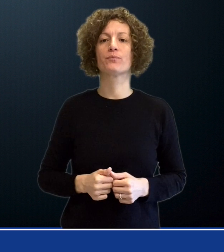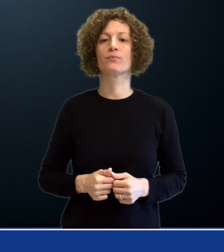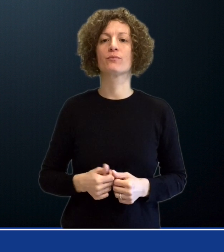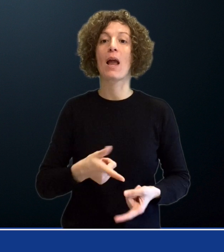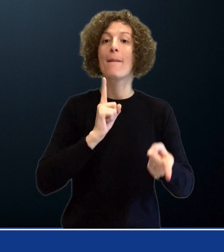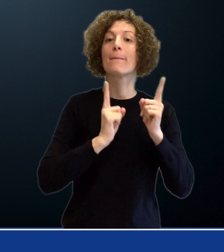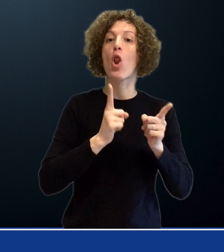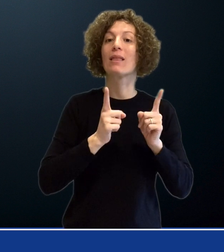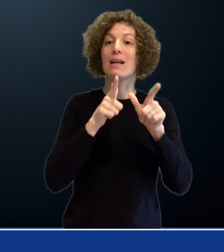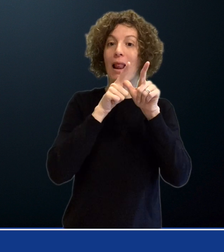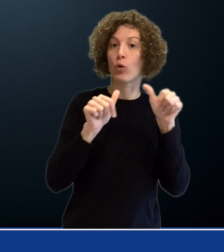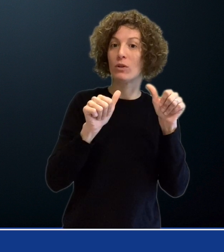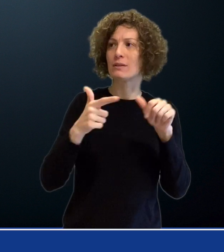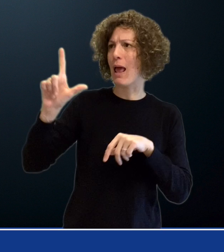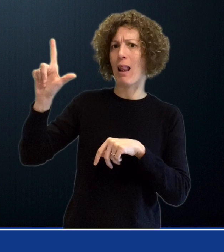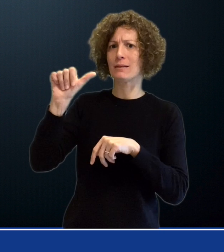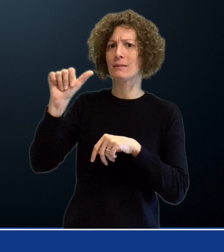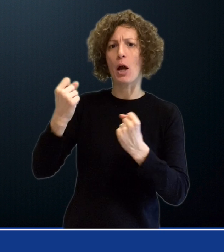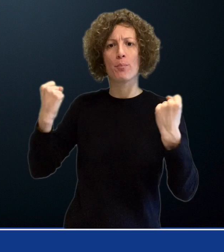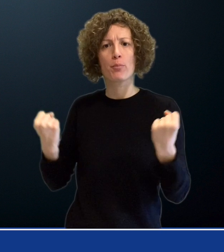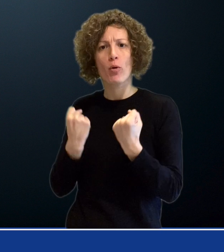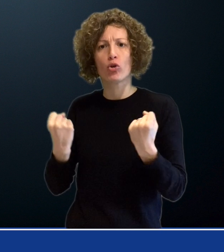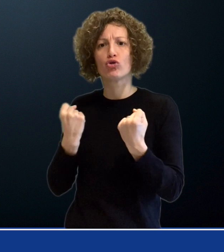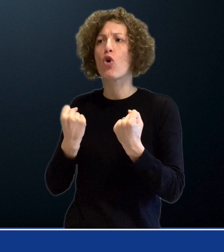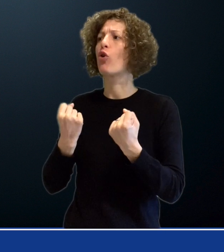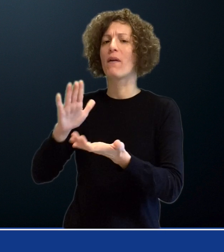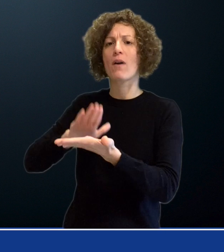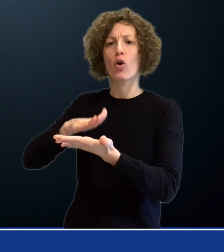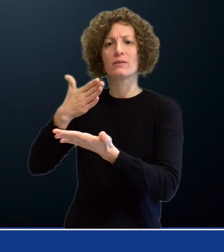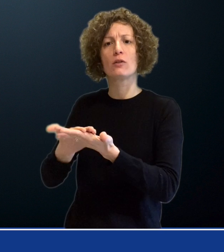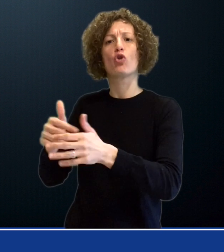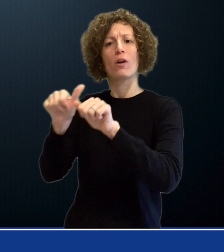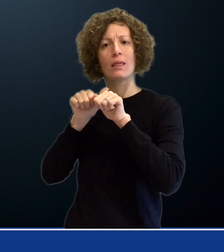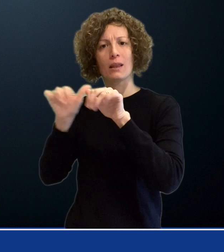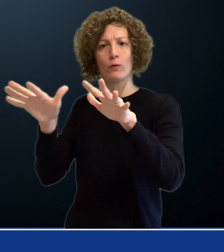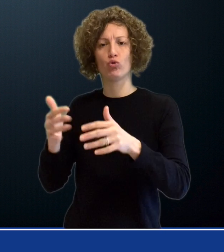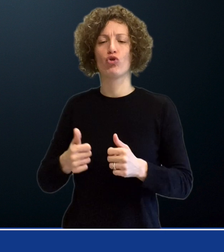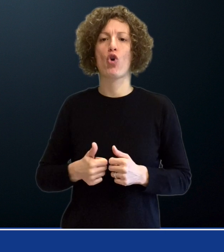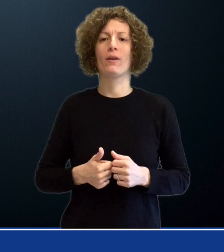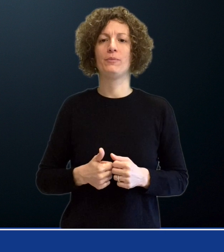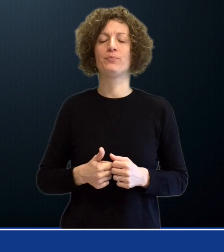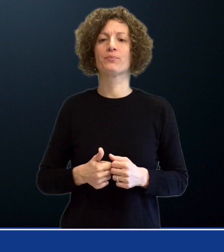politiche linguistiche di promozione, valorizzazione e diffusione della LIS;